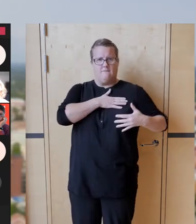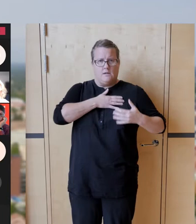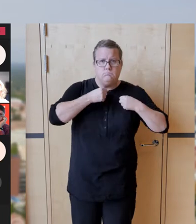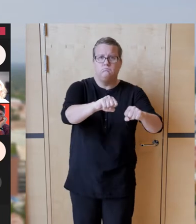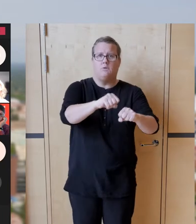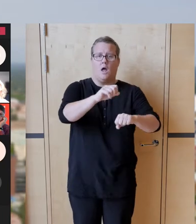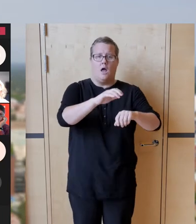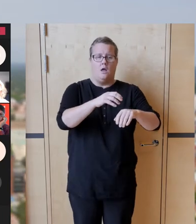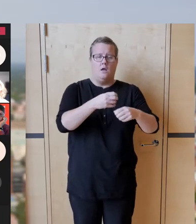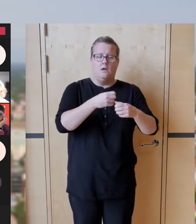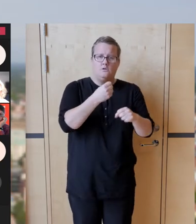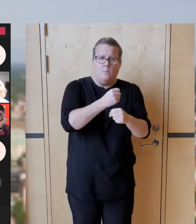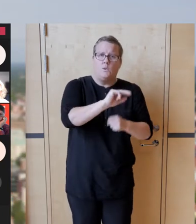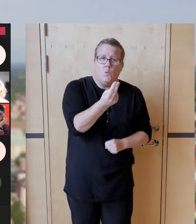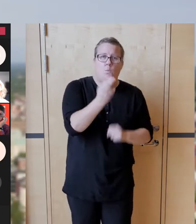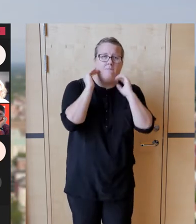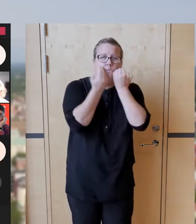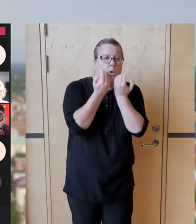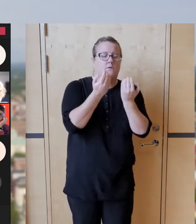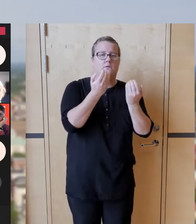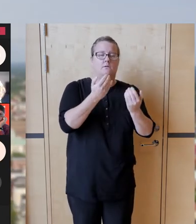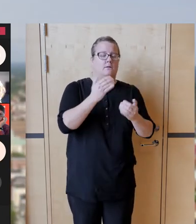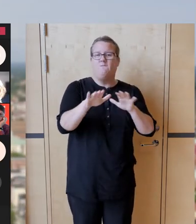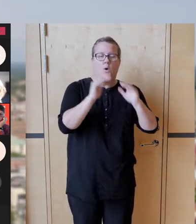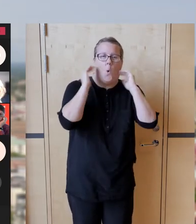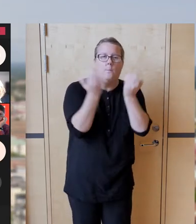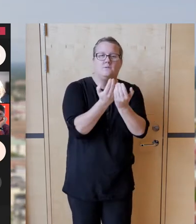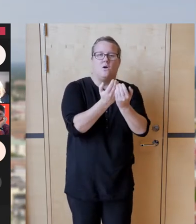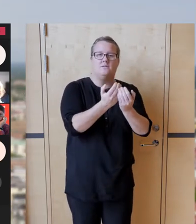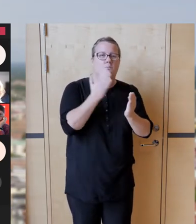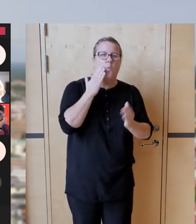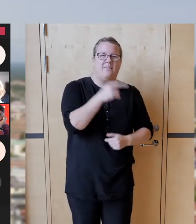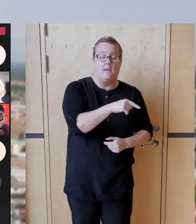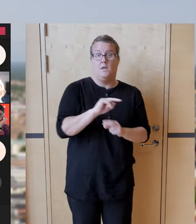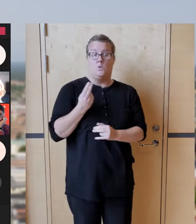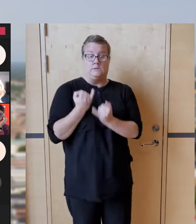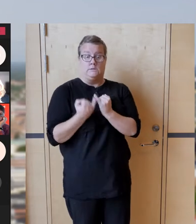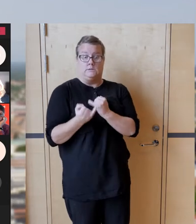Nu i elfte timmen så här mot mandatperiodens slut som